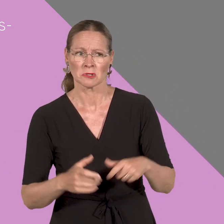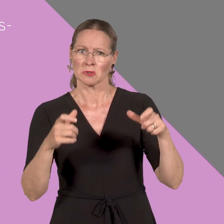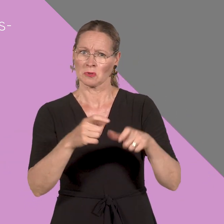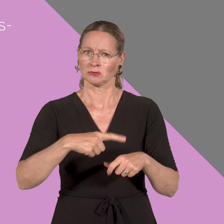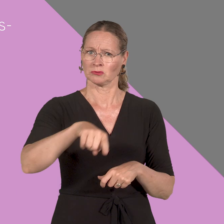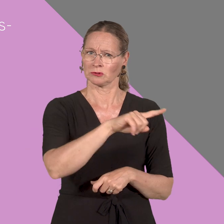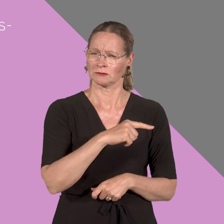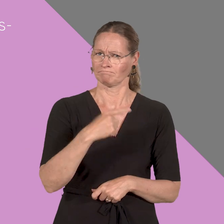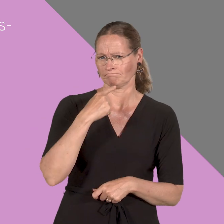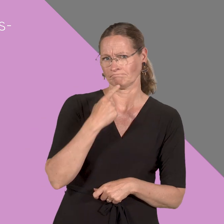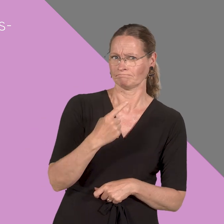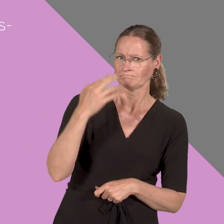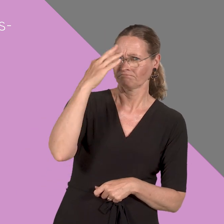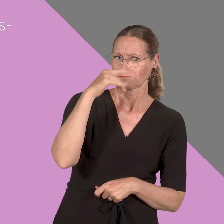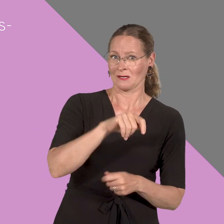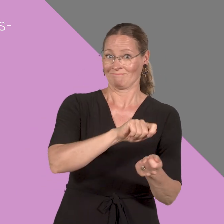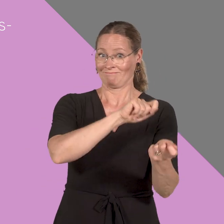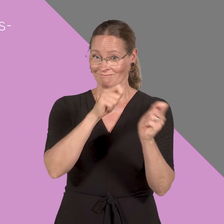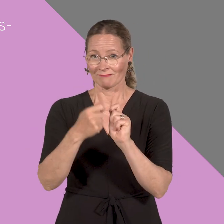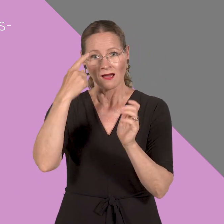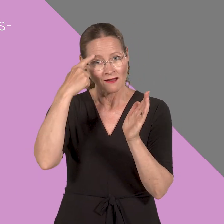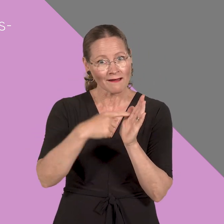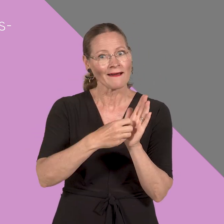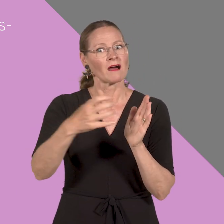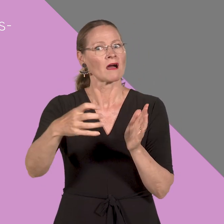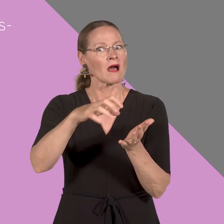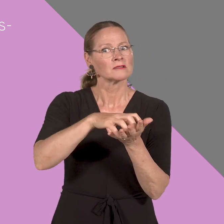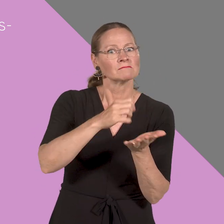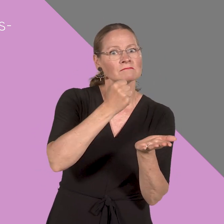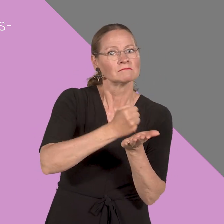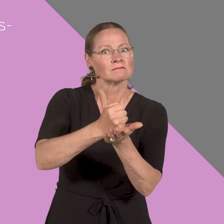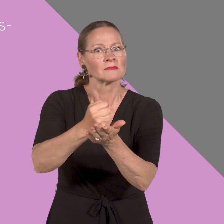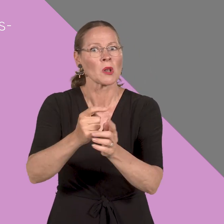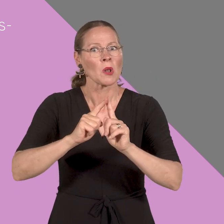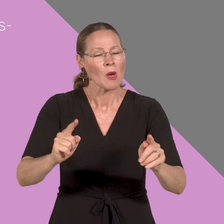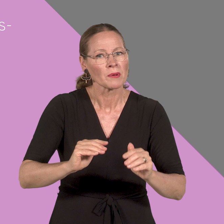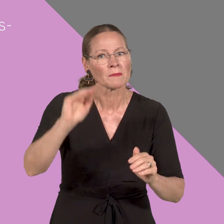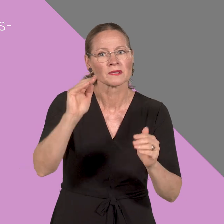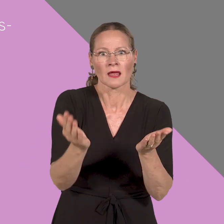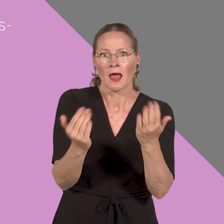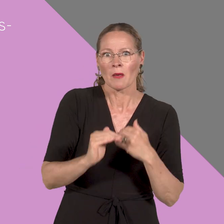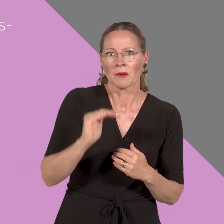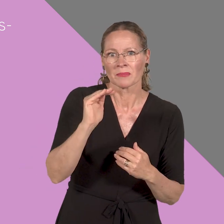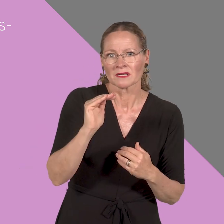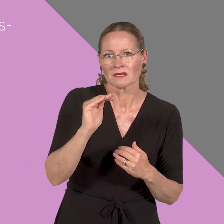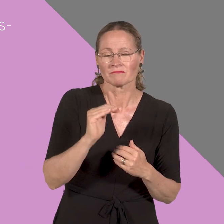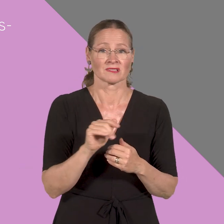Yhdistyksen mukaan muutoksen myötä hallituksen päätösprosessi - muuttuisi nopeammaksi ja helpommaksi.